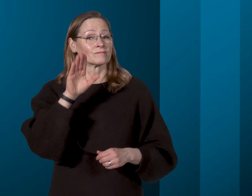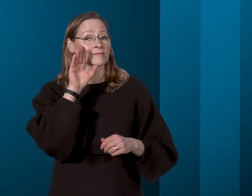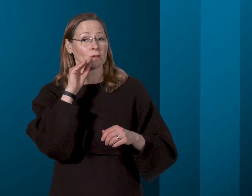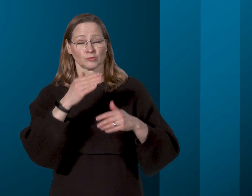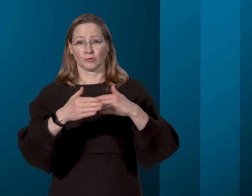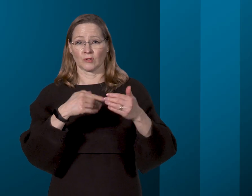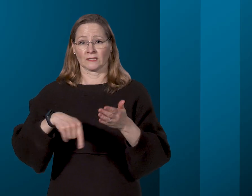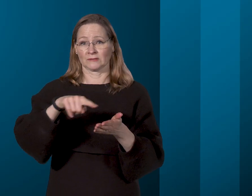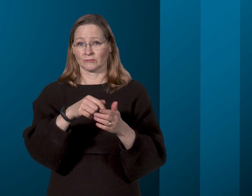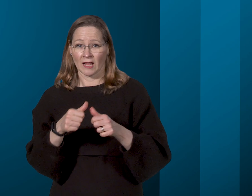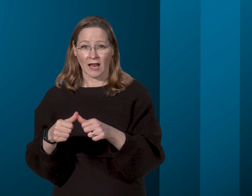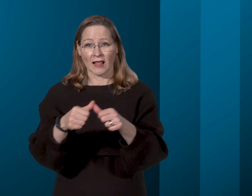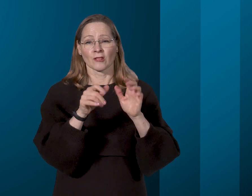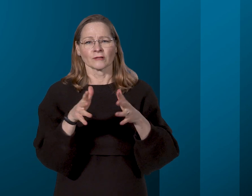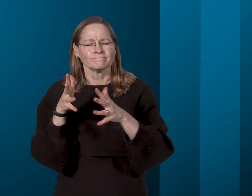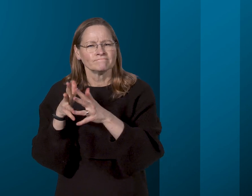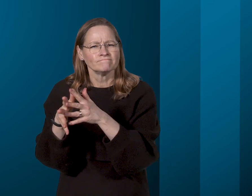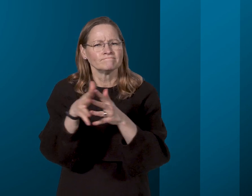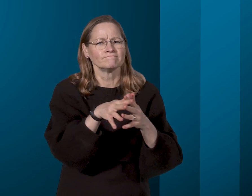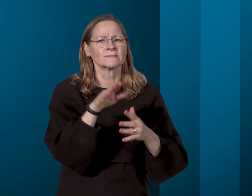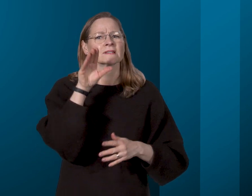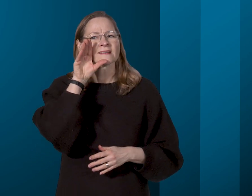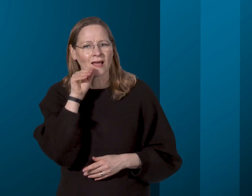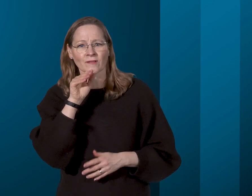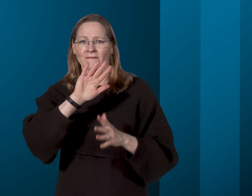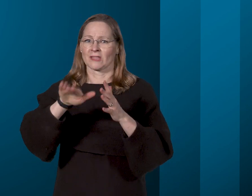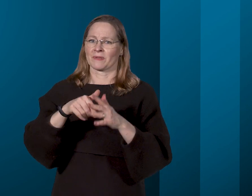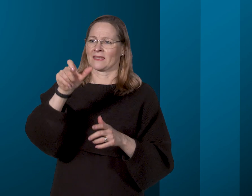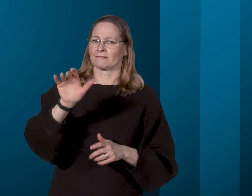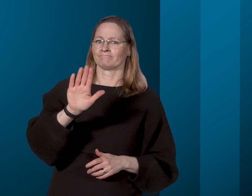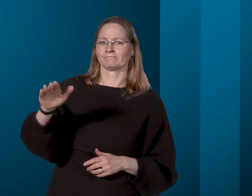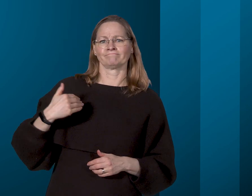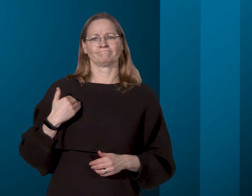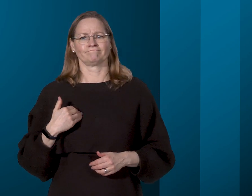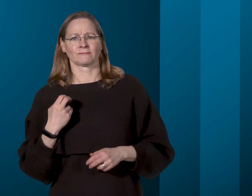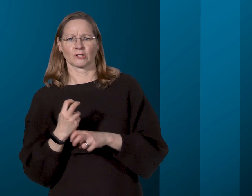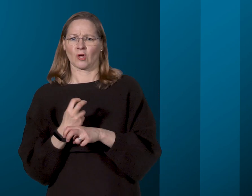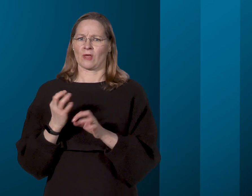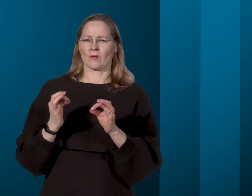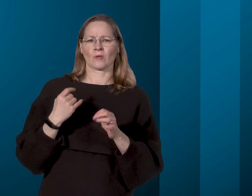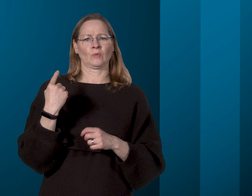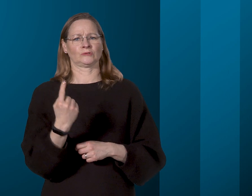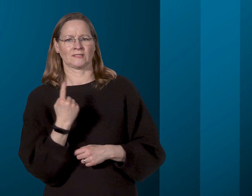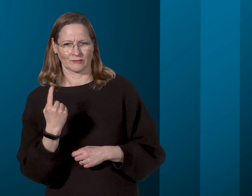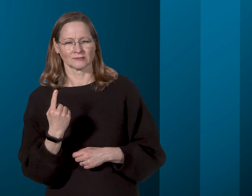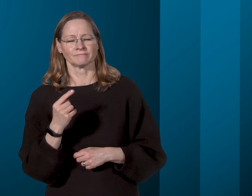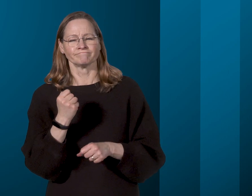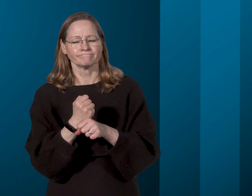Vanhustyön keskusliitto selvitti ikääntyneiden viittomakielisten - kokemaa yksinäisyyttä teettämällä kartoituksen, -